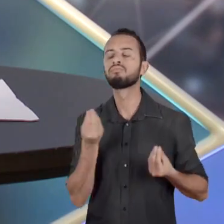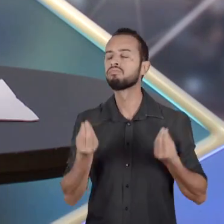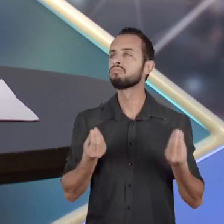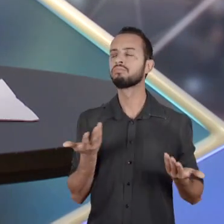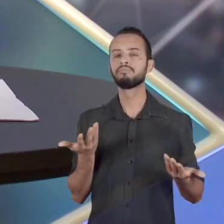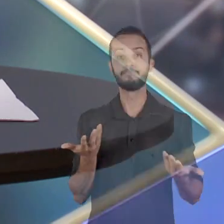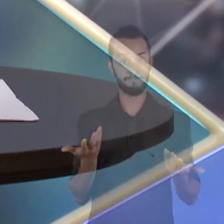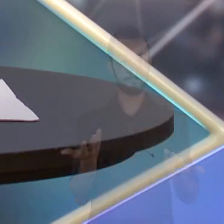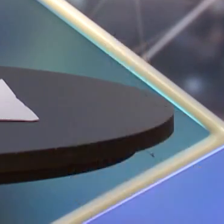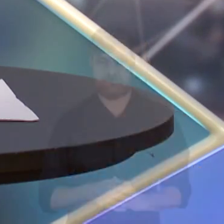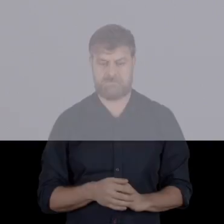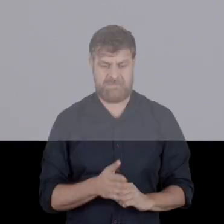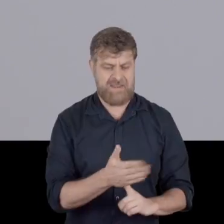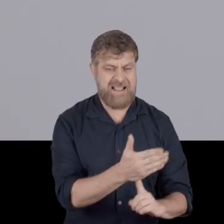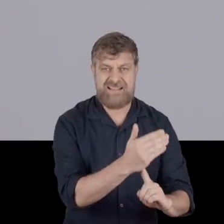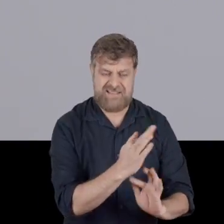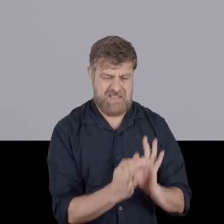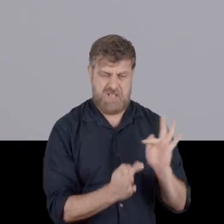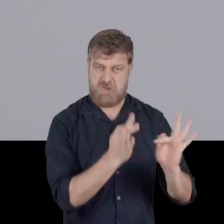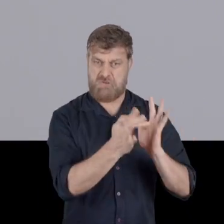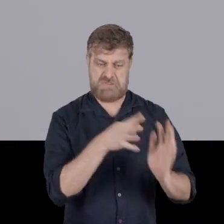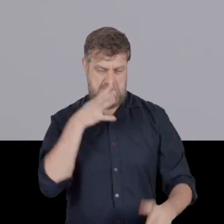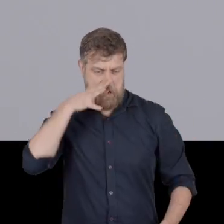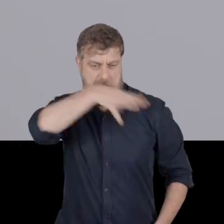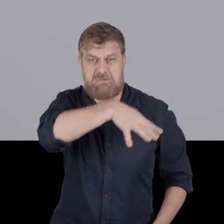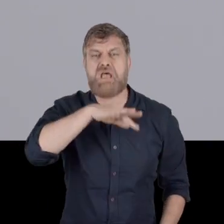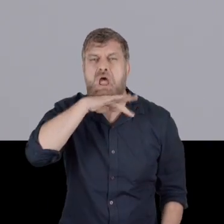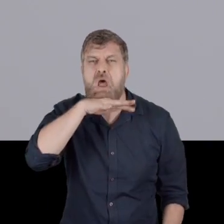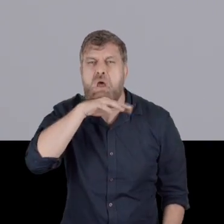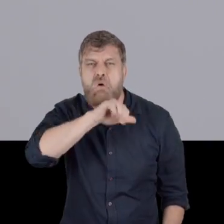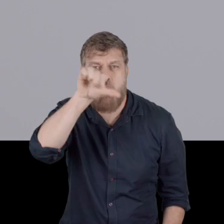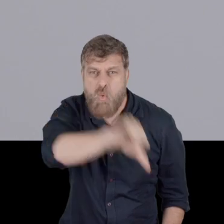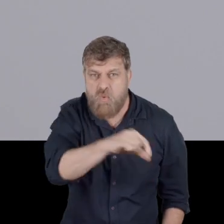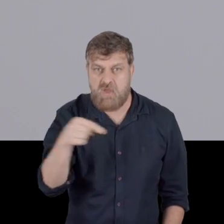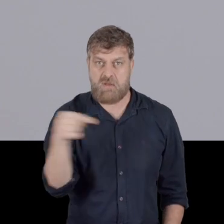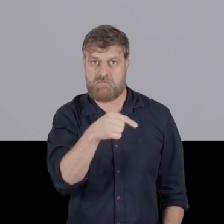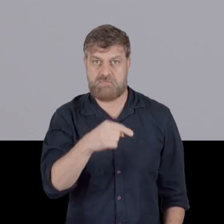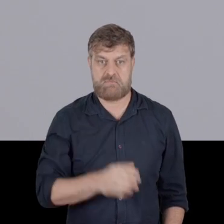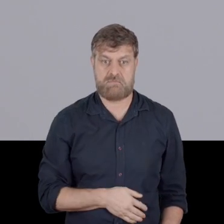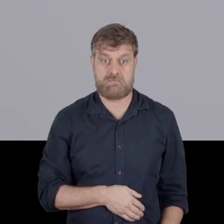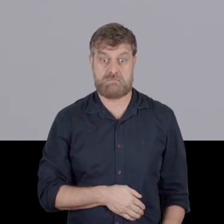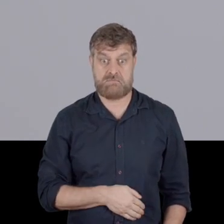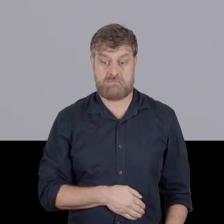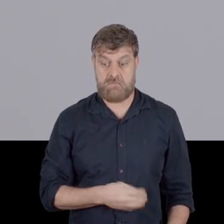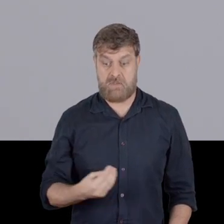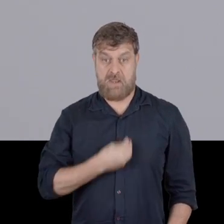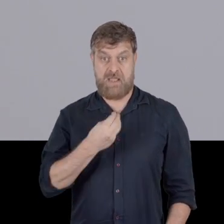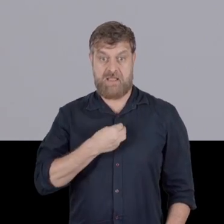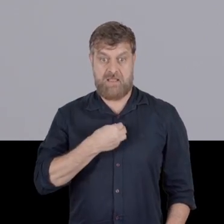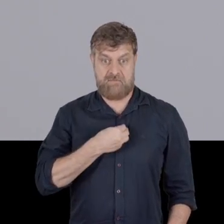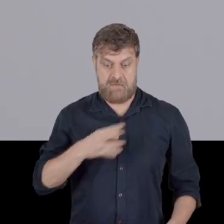Qual é o valor da vida? Nós não podemos dizer que é ruim que a tecnologia possa